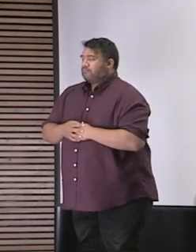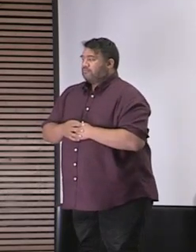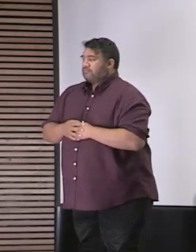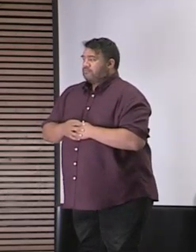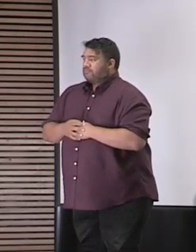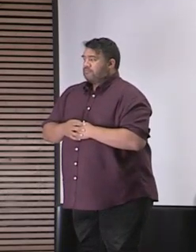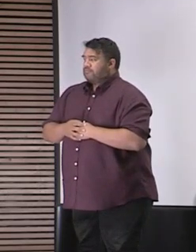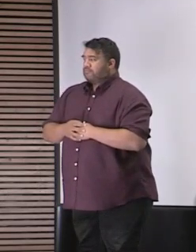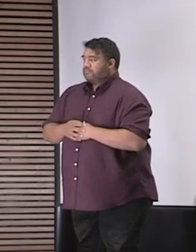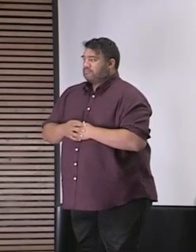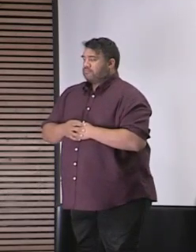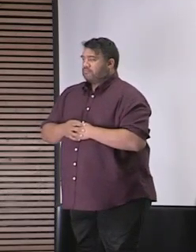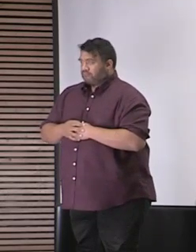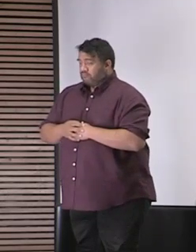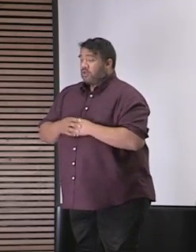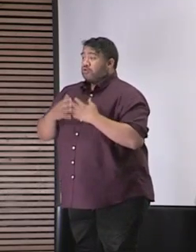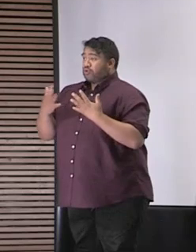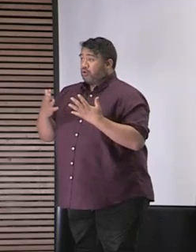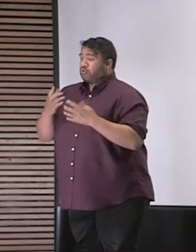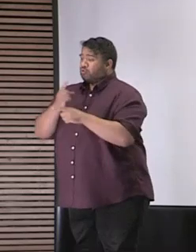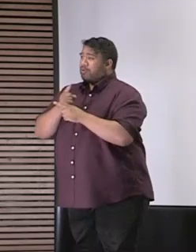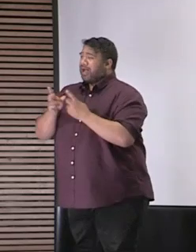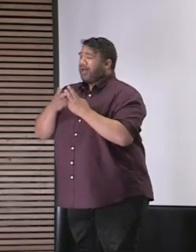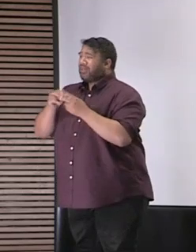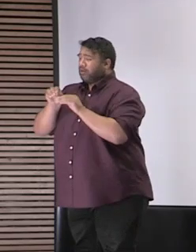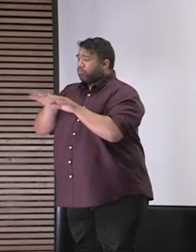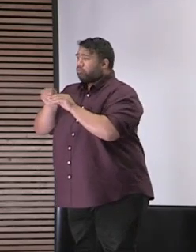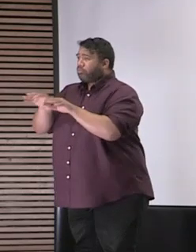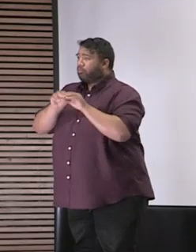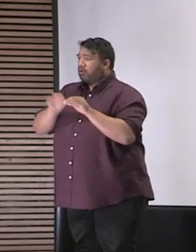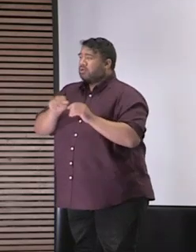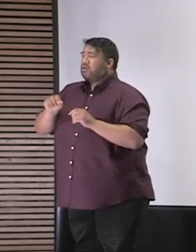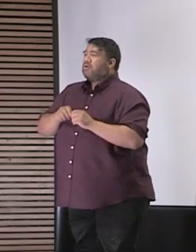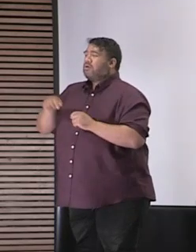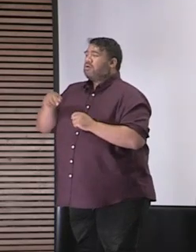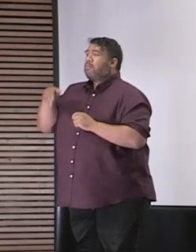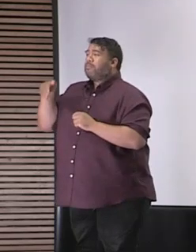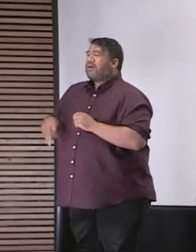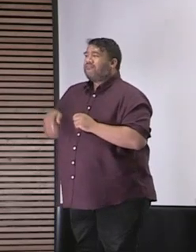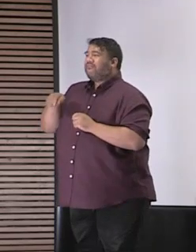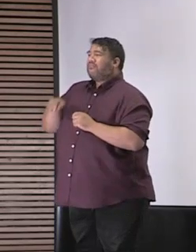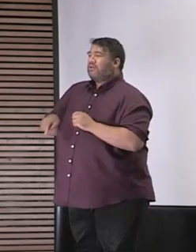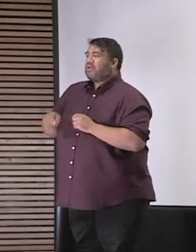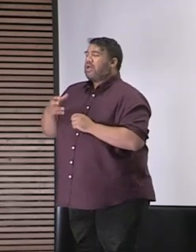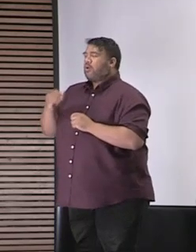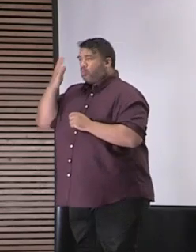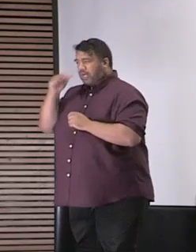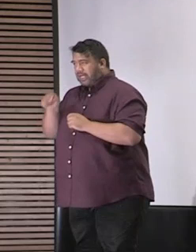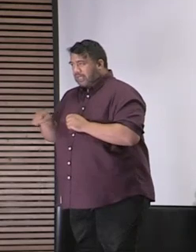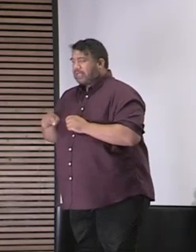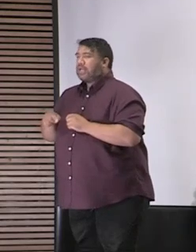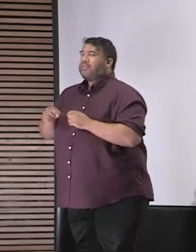un grupo más pequeño que ahora